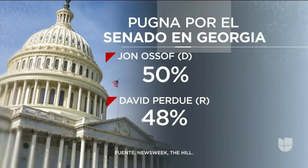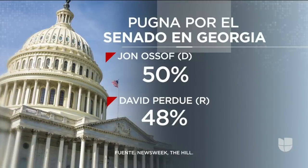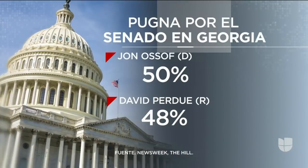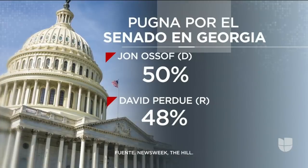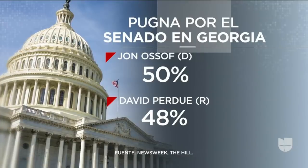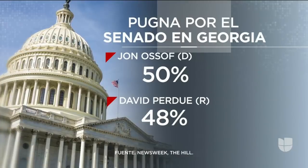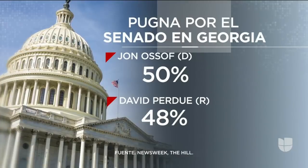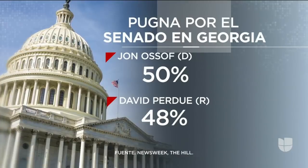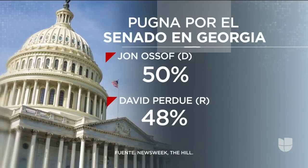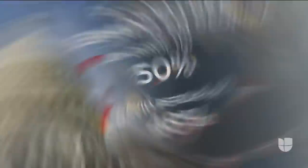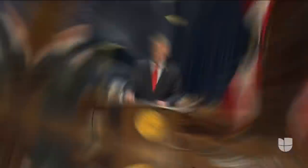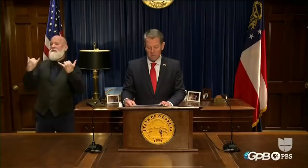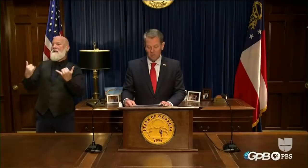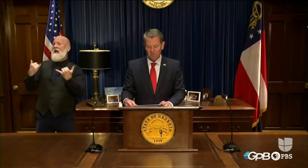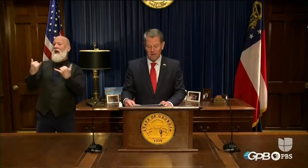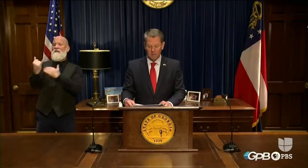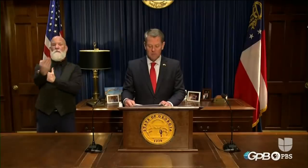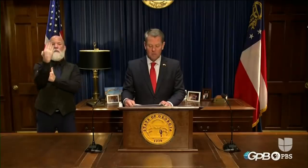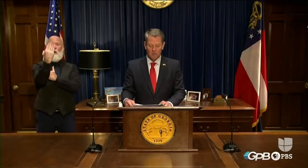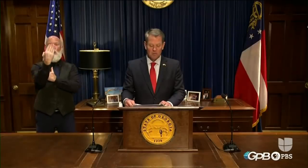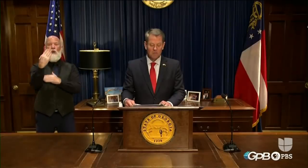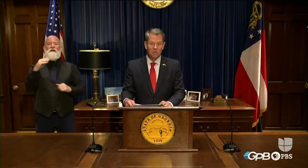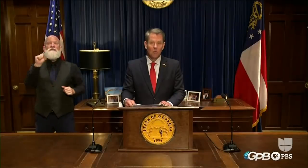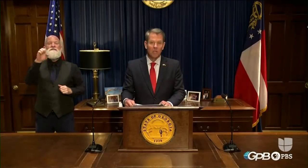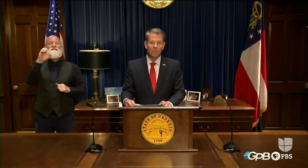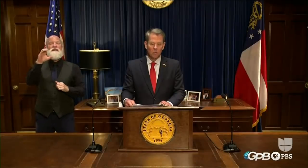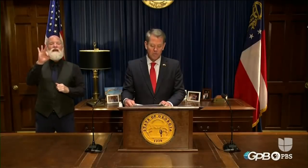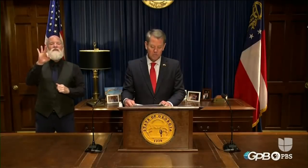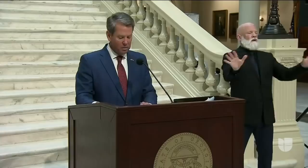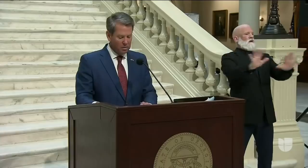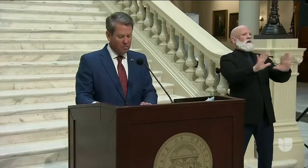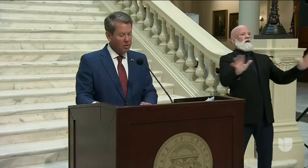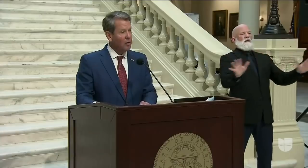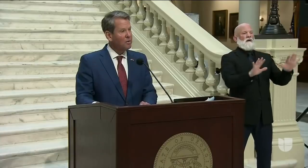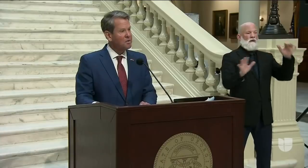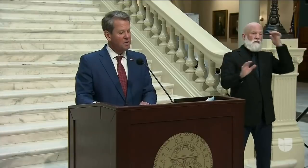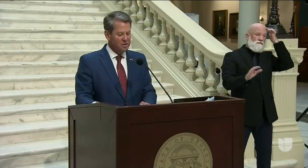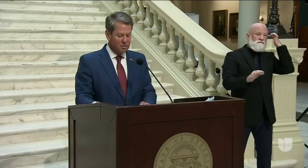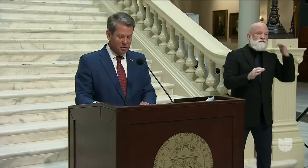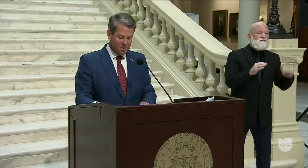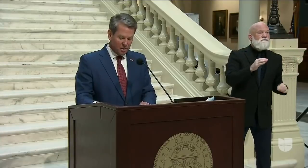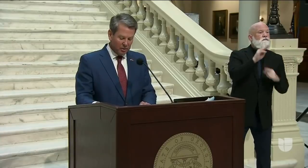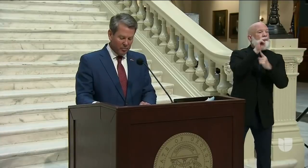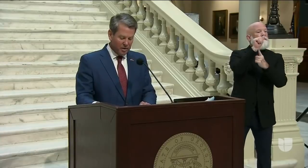MUCHOS REPUBLICANOS NO VOTEN. EL OTRO DEÓCRATA, TAMBÉN